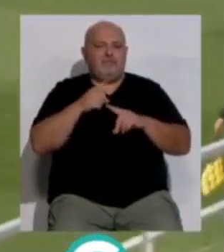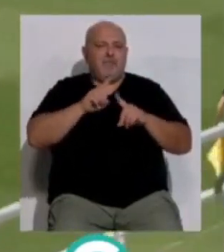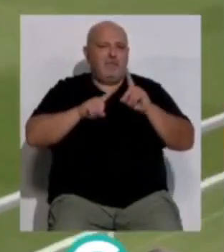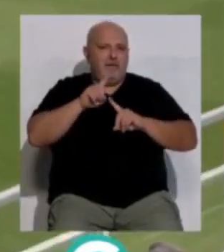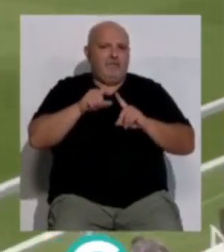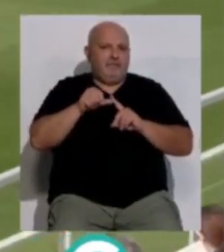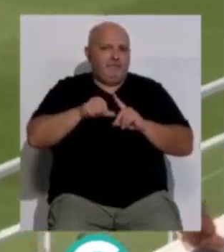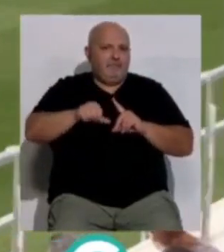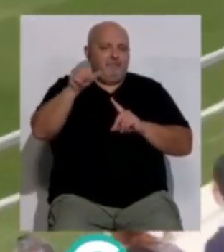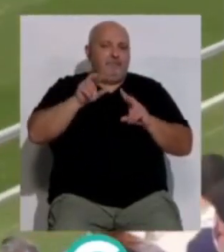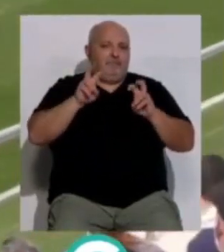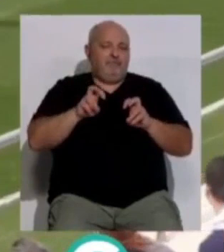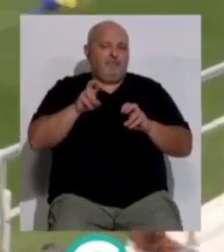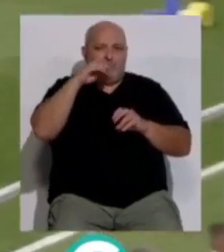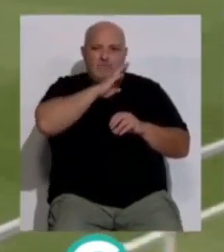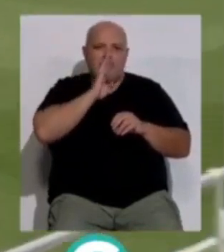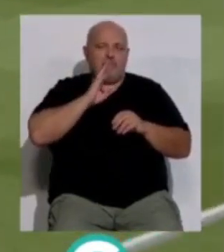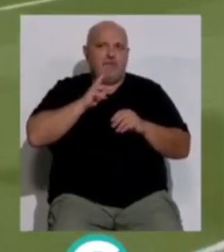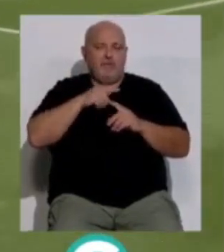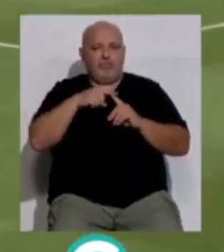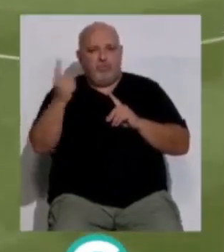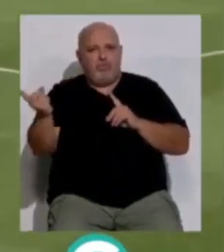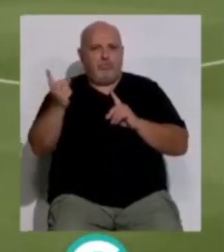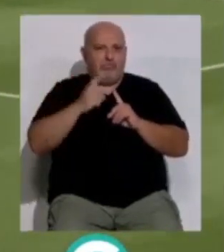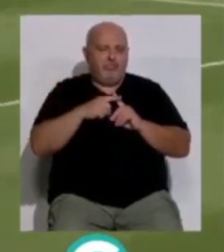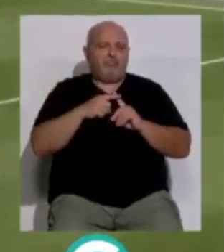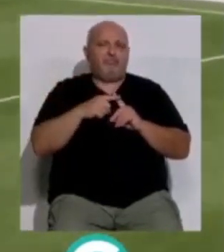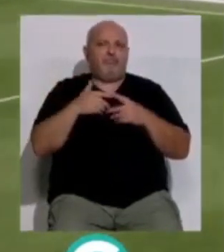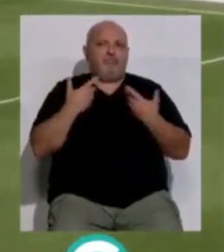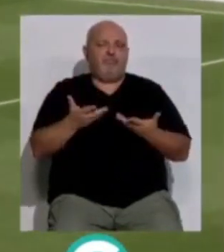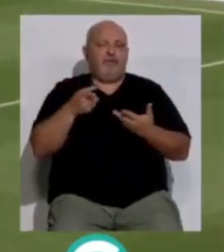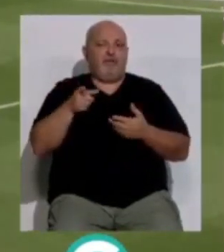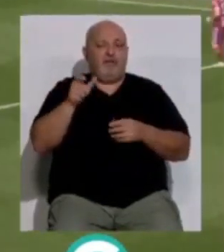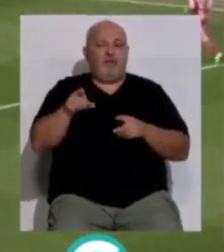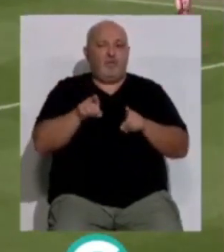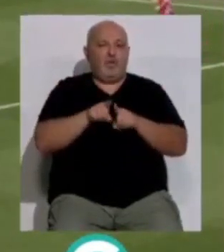porque también es un tema para los padres llevarlo traerlo y al final a este chaval le pasó lo que le